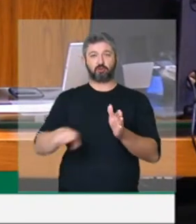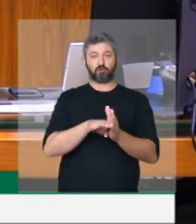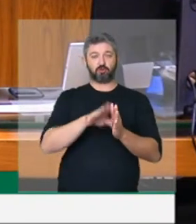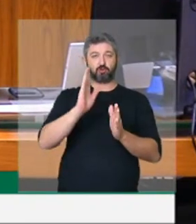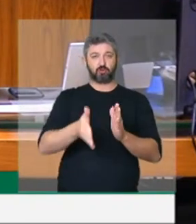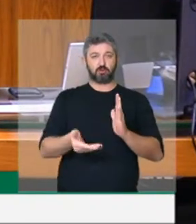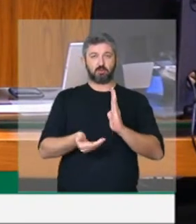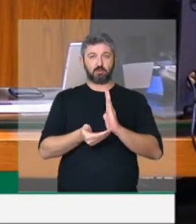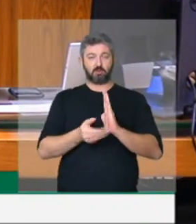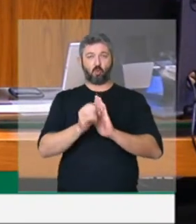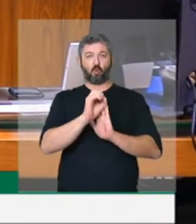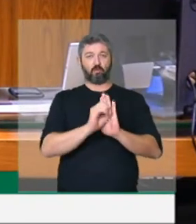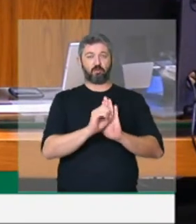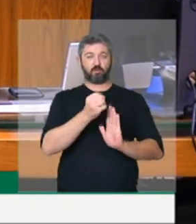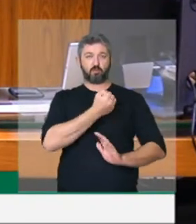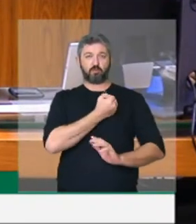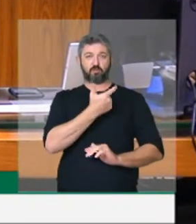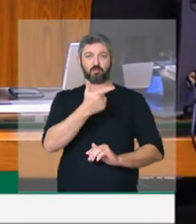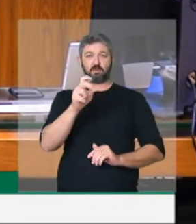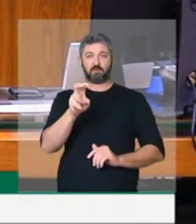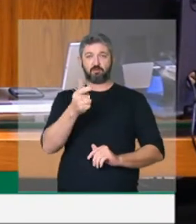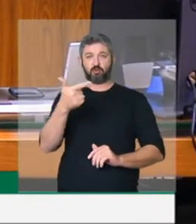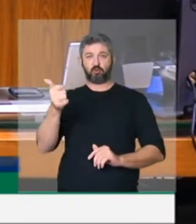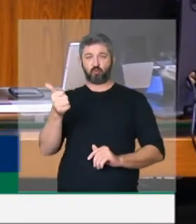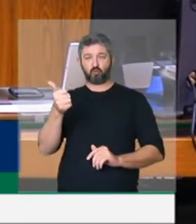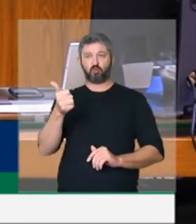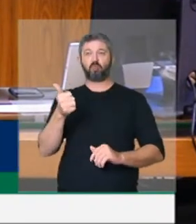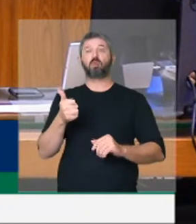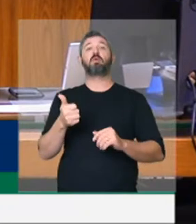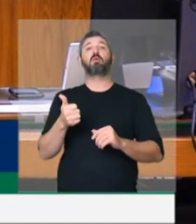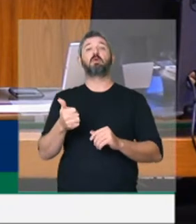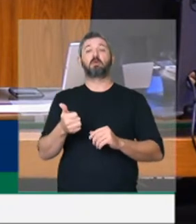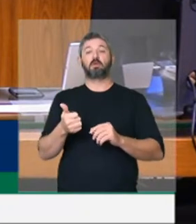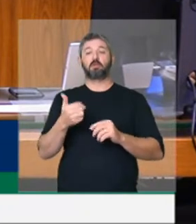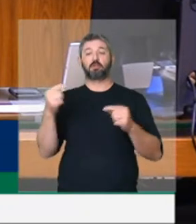CÂMARA DOS DEPUTADOS O OFÍCIO N °. 2521 QUE ENCAMINHA NOS TERMOS DO